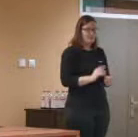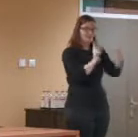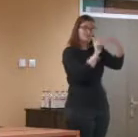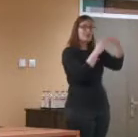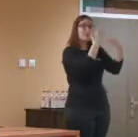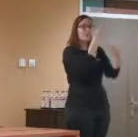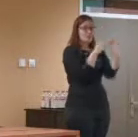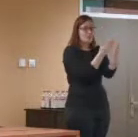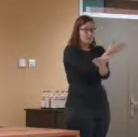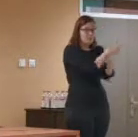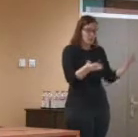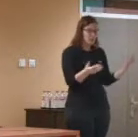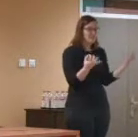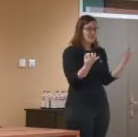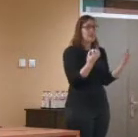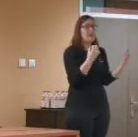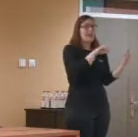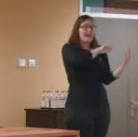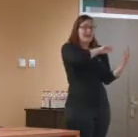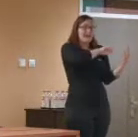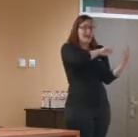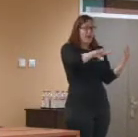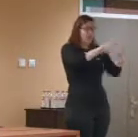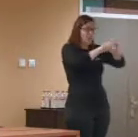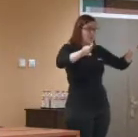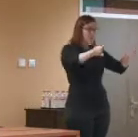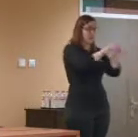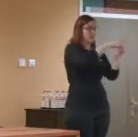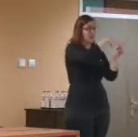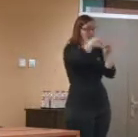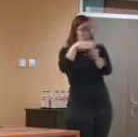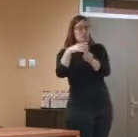han facturado 14 empresarios vinculados al caso Gürtel